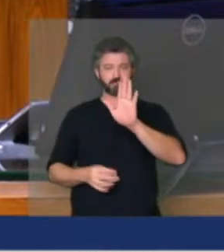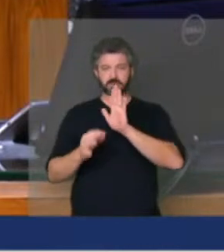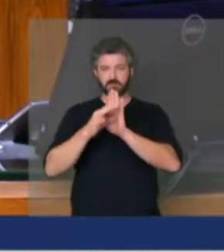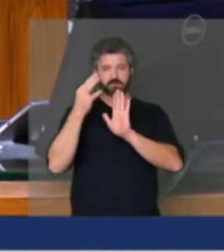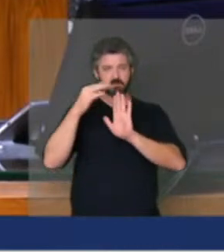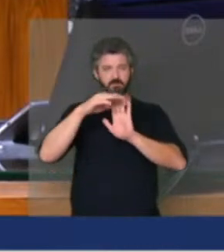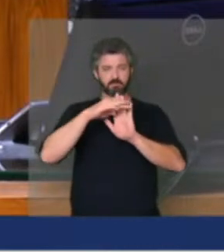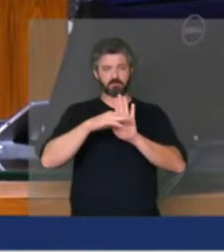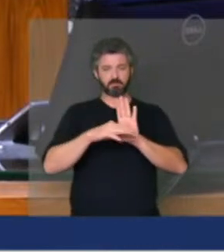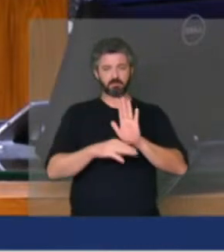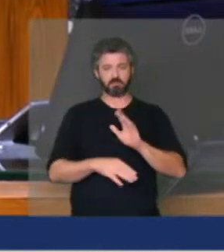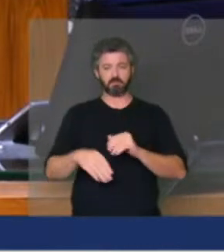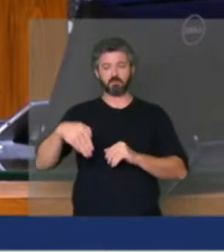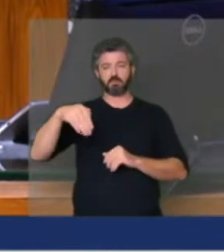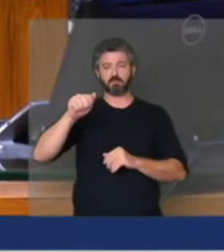PRESIDENTE, NÓS EVIDENTEMENTE